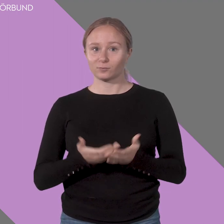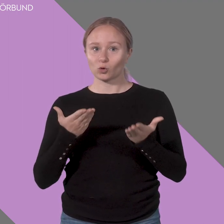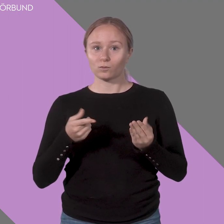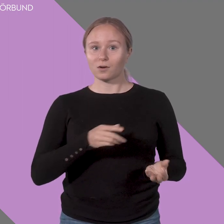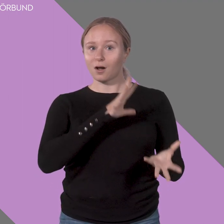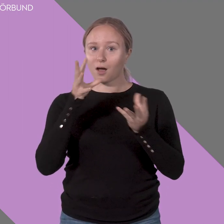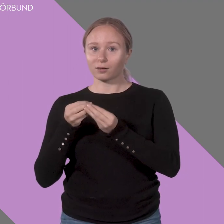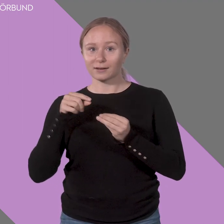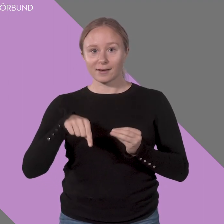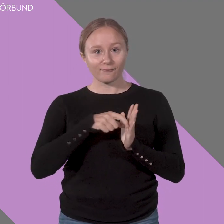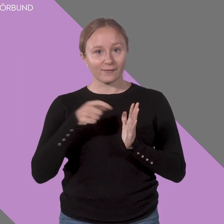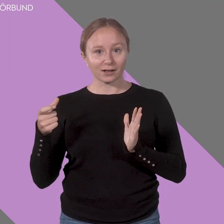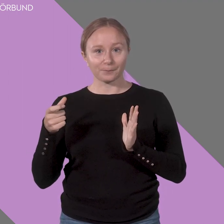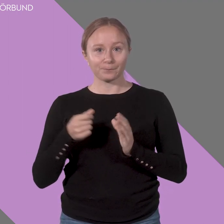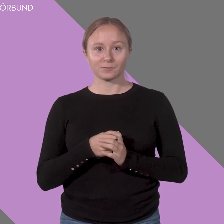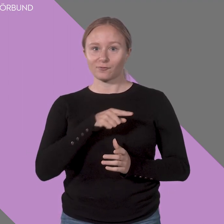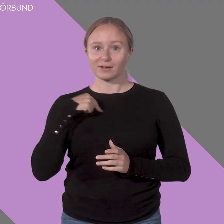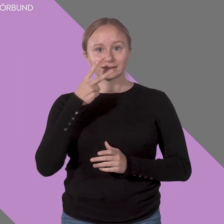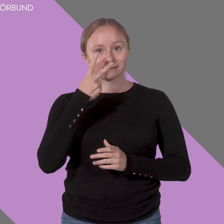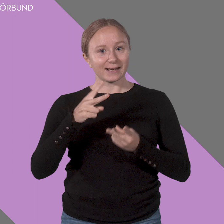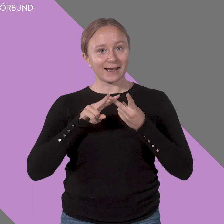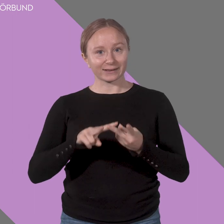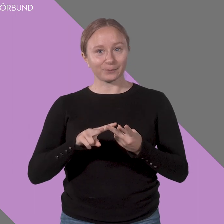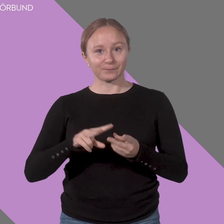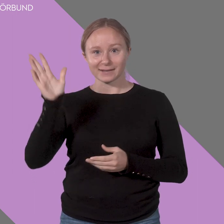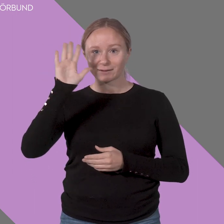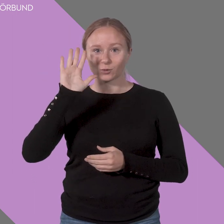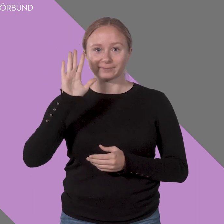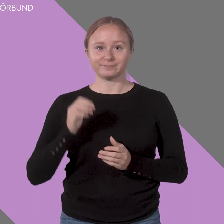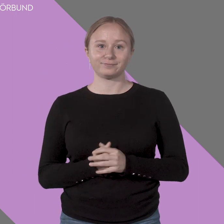Det var allt för den här veckan. Vi ses igen, hej då!